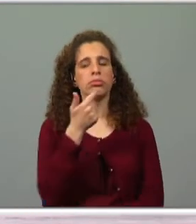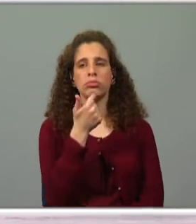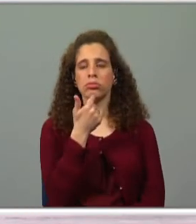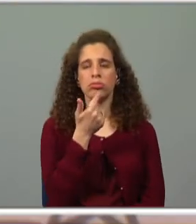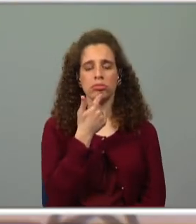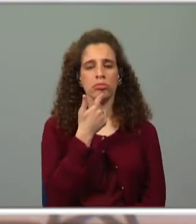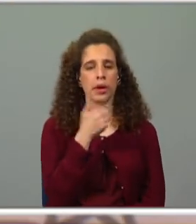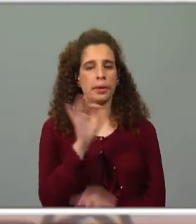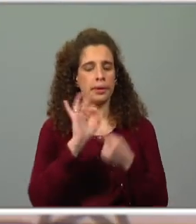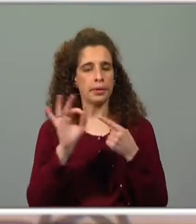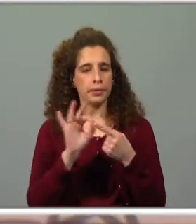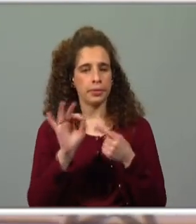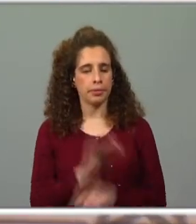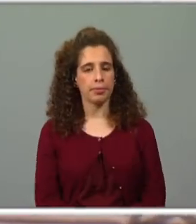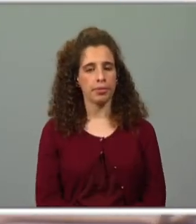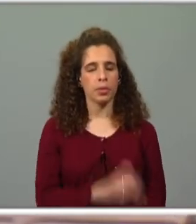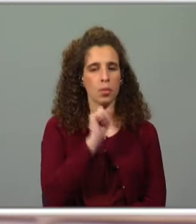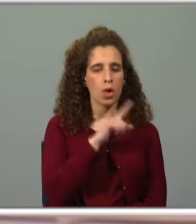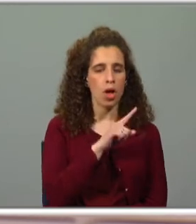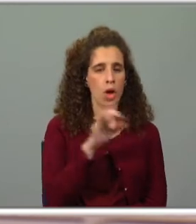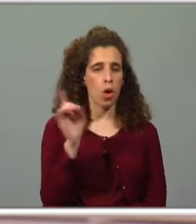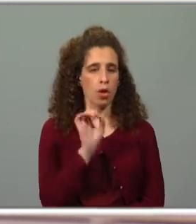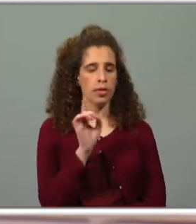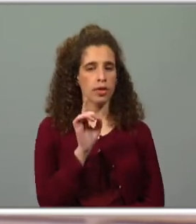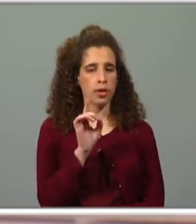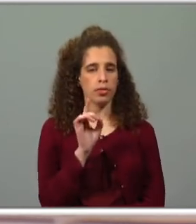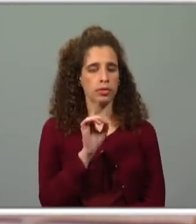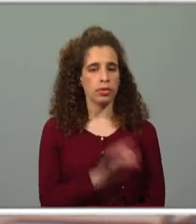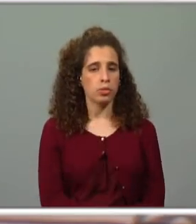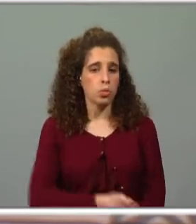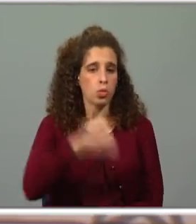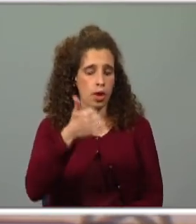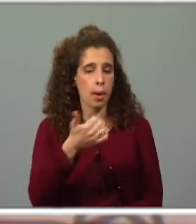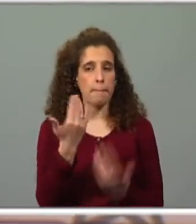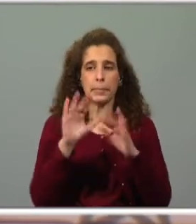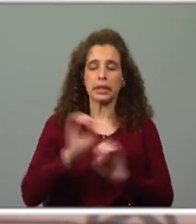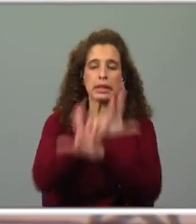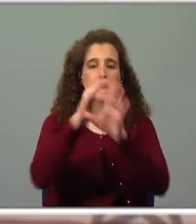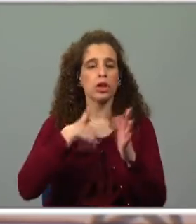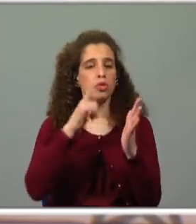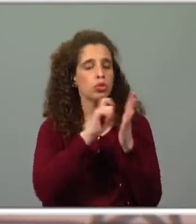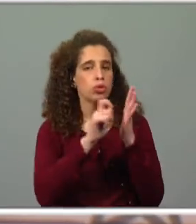elementos que podem ou não ter que ser melhorados mas eu como escrever o texto 可能需要也可能不需要的元素改進了，但我如何寫文字